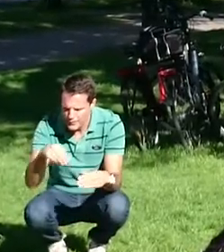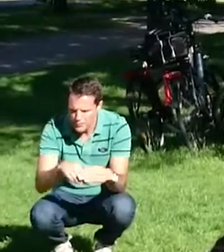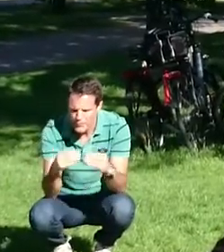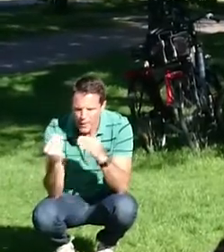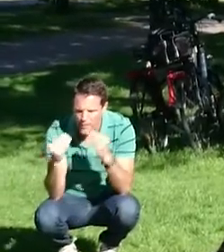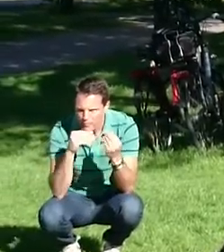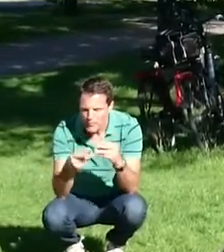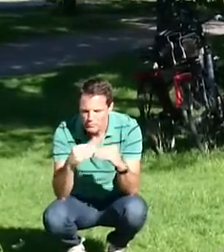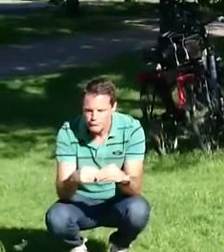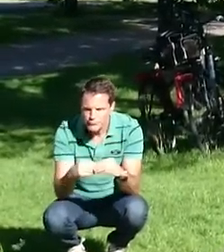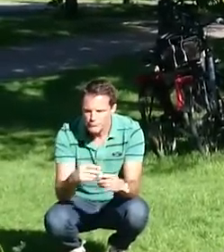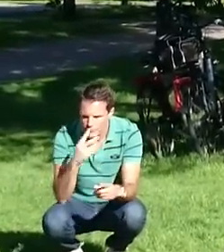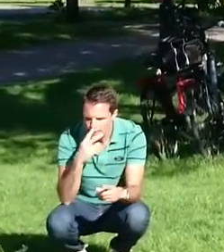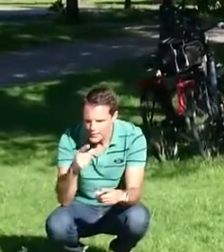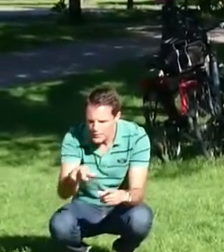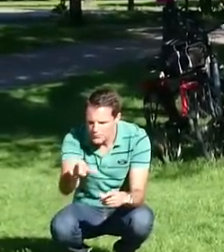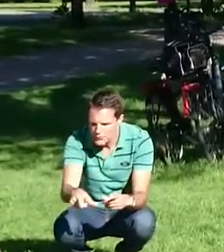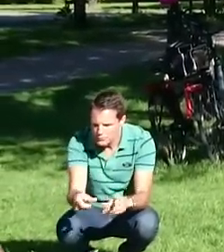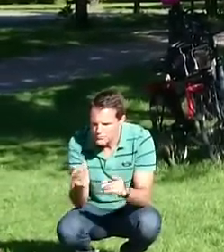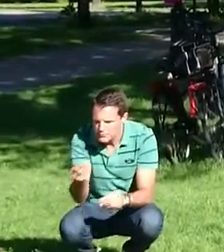och se när valförrättaren lägger ned den i en box.